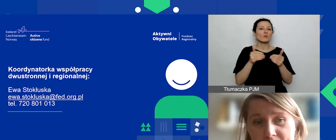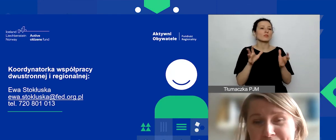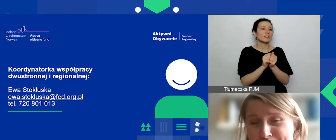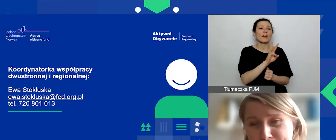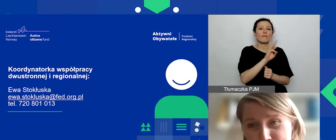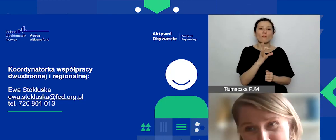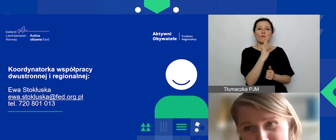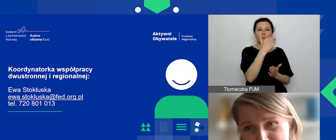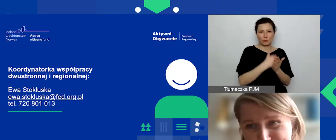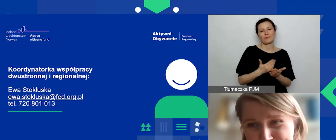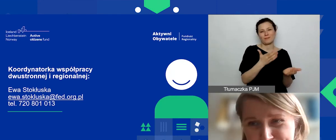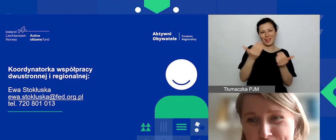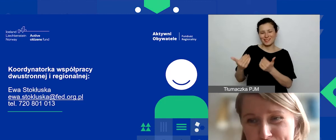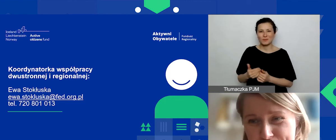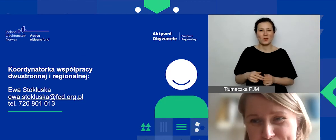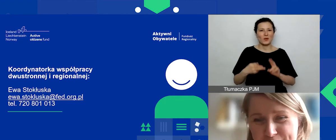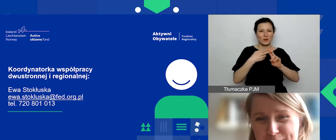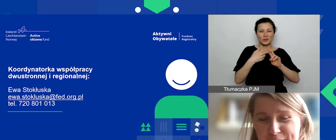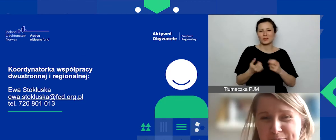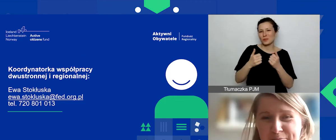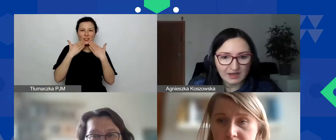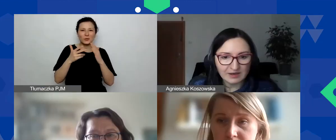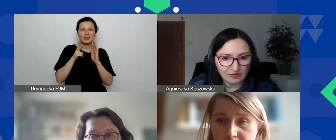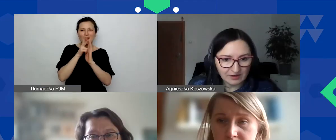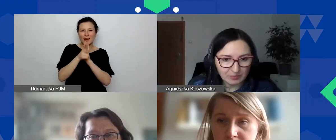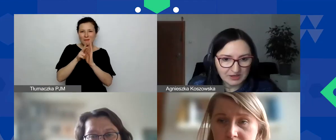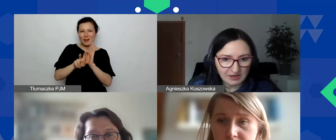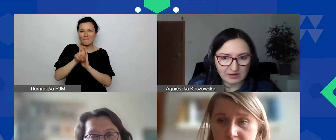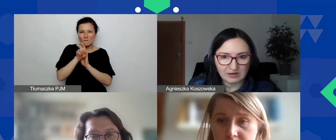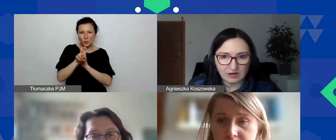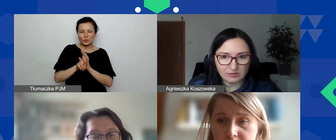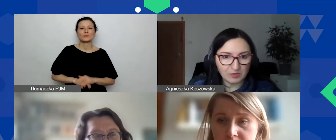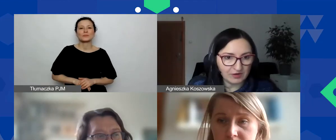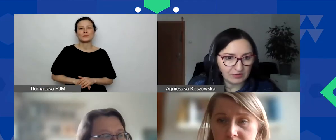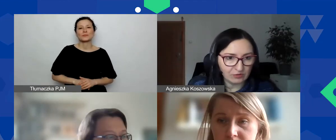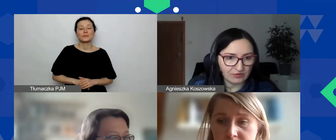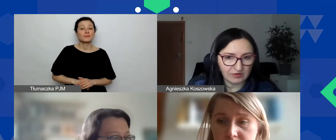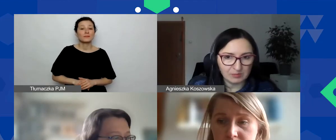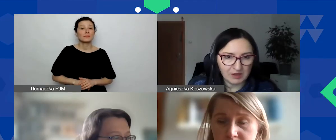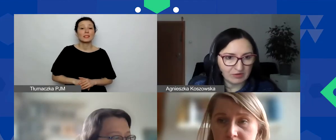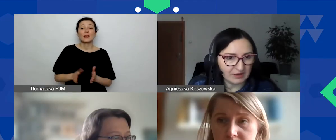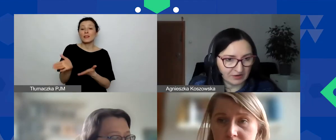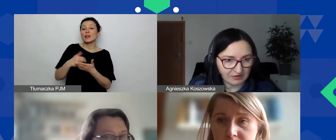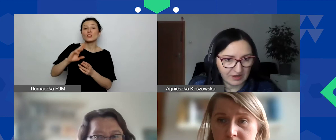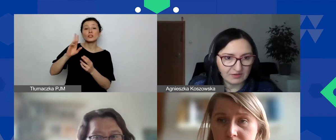Tak że zachęcam do kontaktu. Dziękuję bardzo. Na część pytań odpowiedź już padła na czacie.